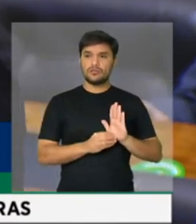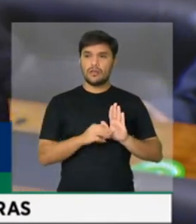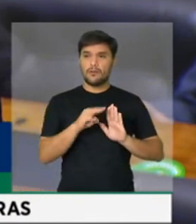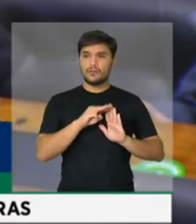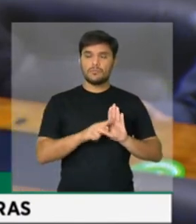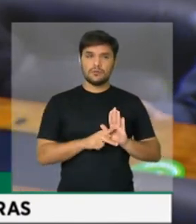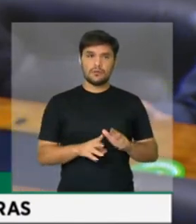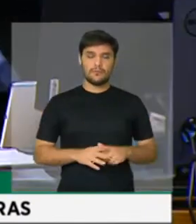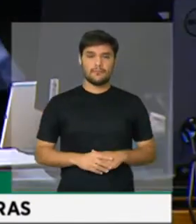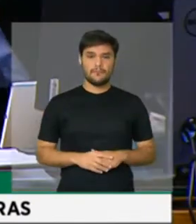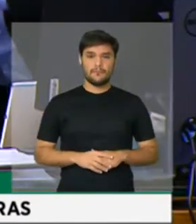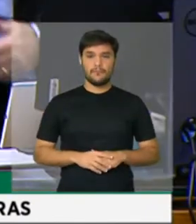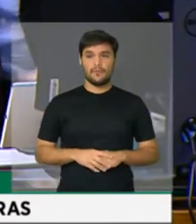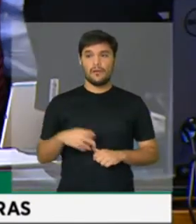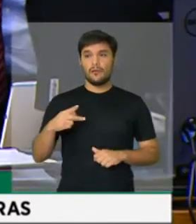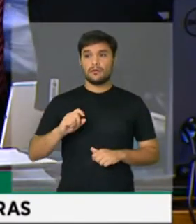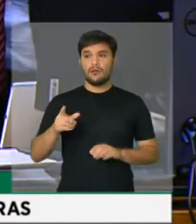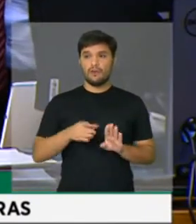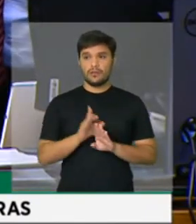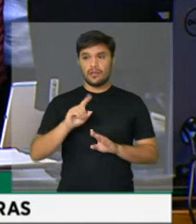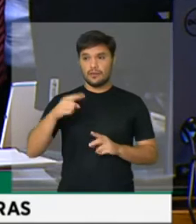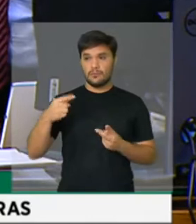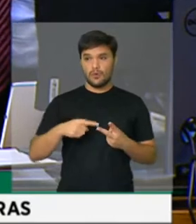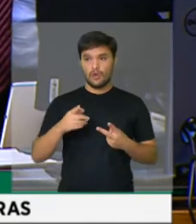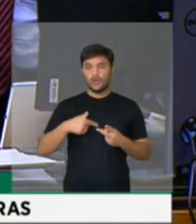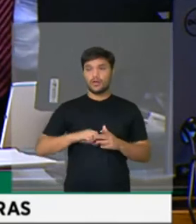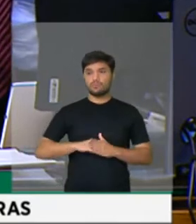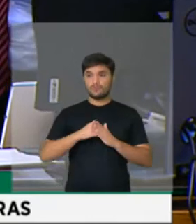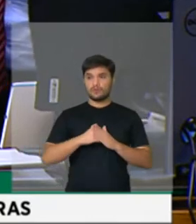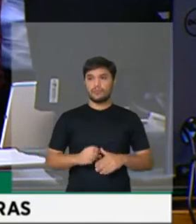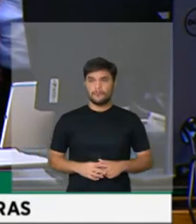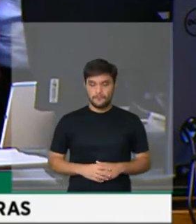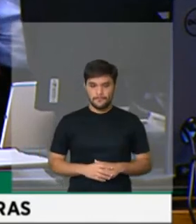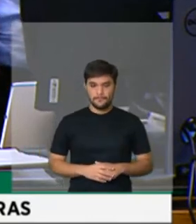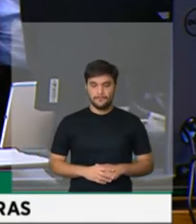GENTE VOTAR O TEXTO ORIGINAL ENCAMINHADO PELO GOVERNO. NÃO PODEMOS, DE FORMA ALGUMA,